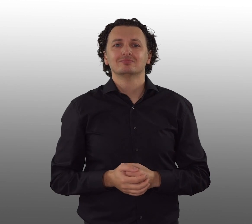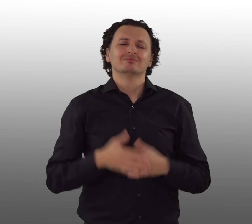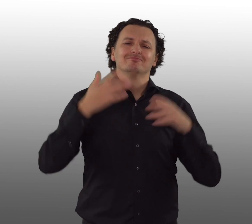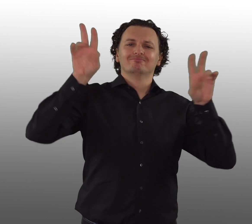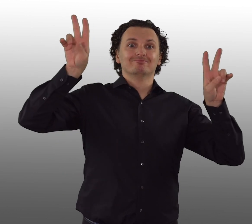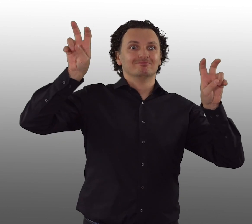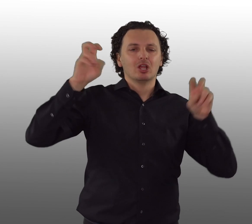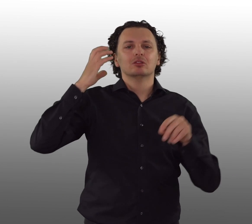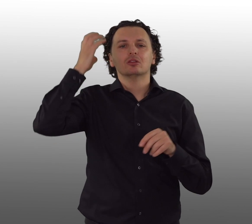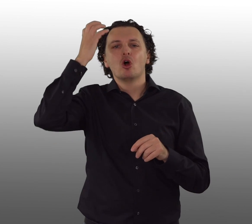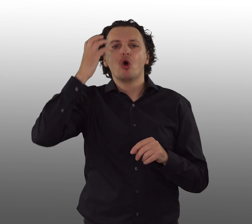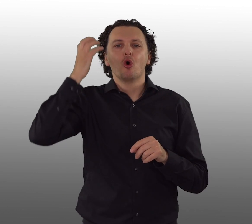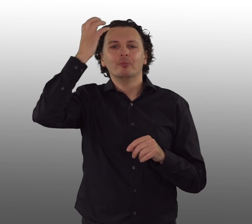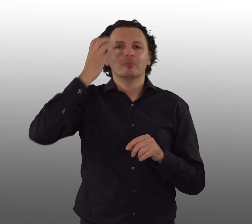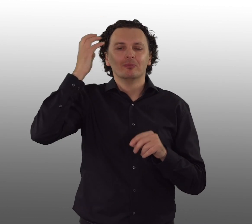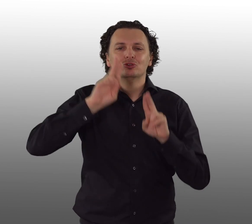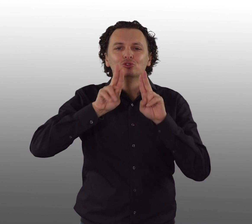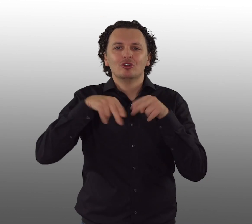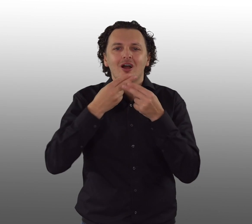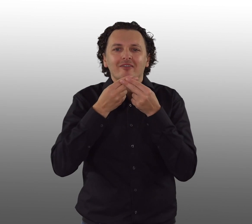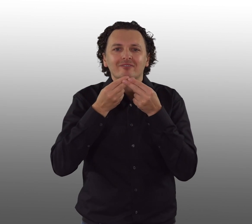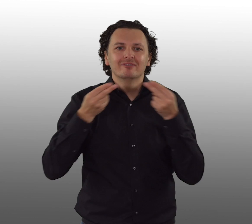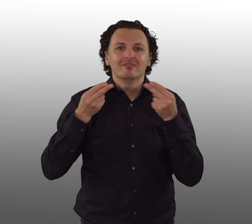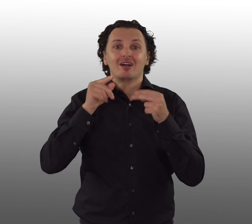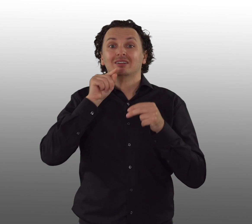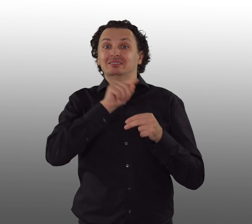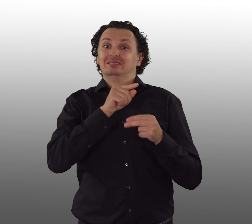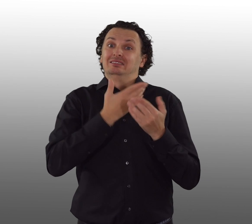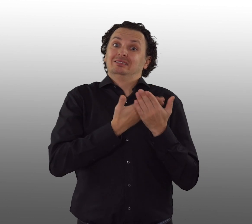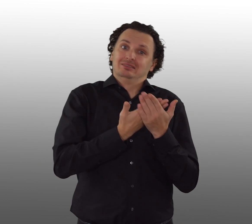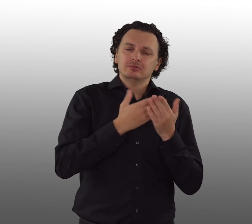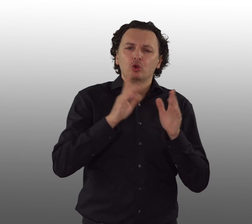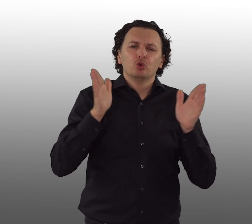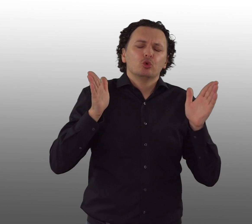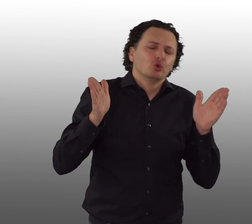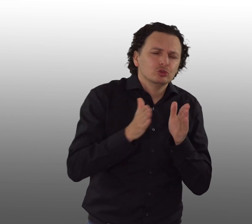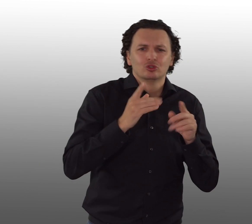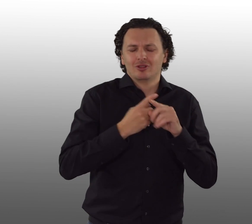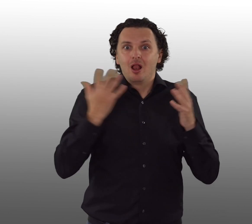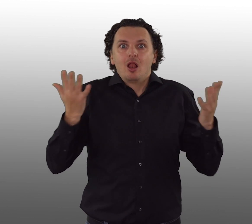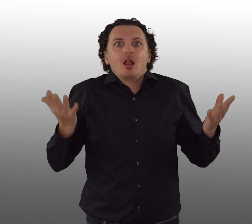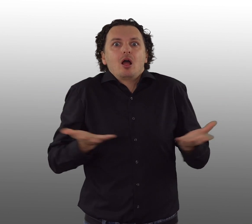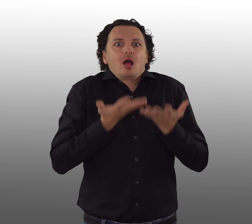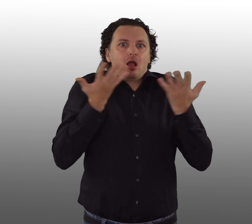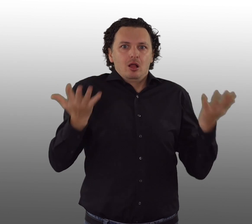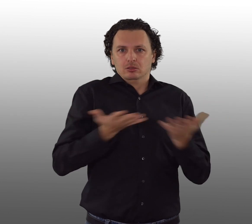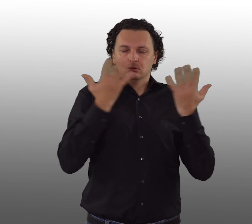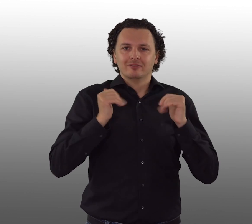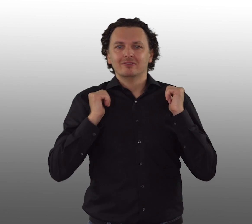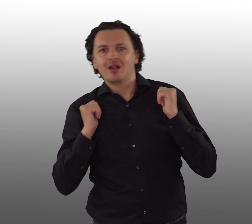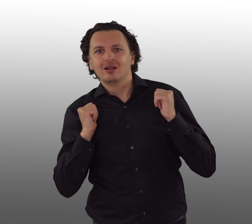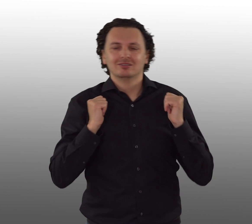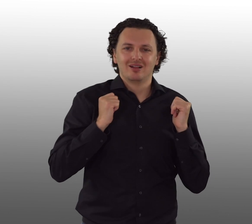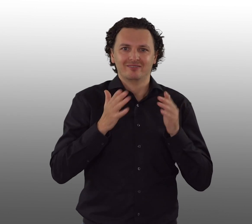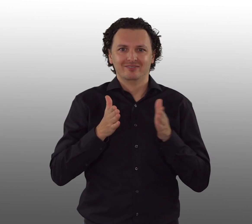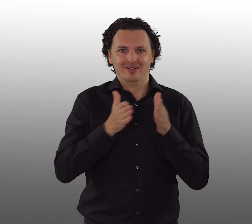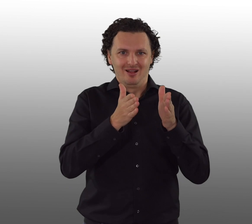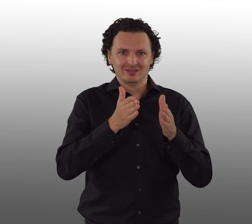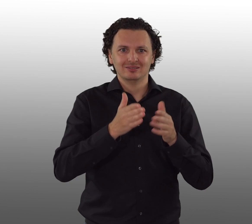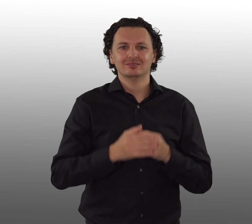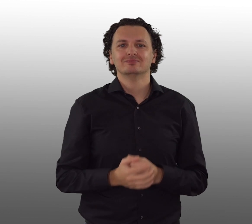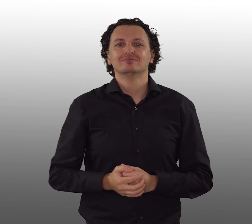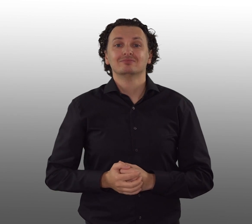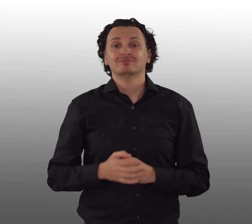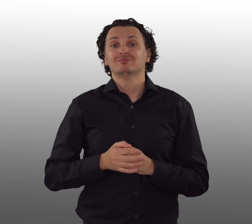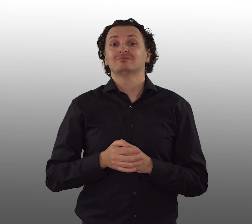Die sogenannten Traumschleifchen, das sind kurze und besonders leichte Wanderwege,